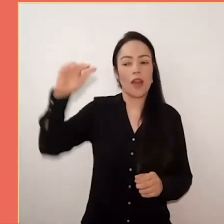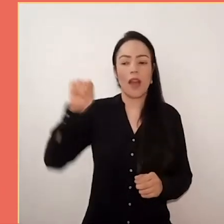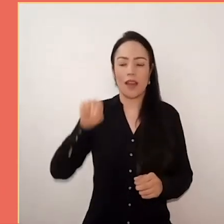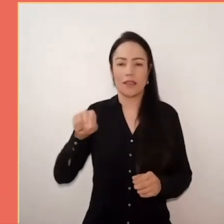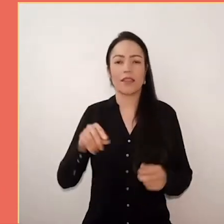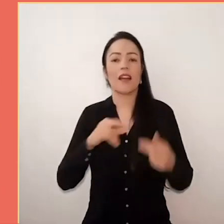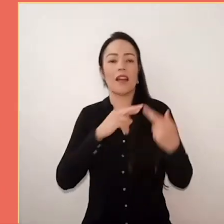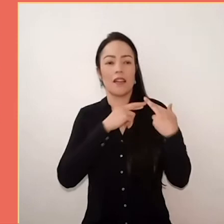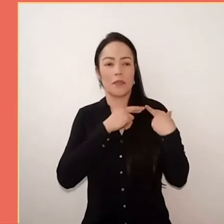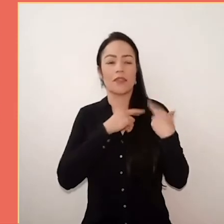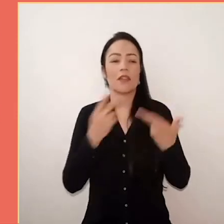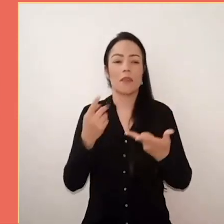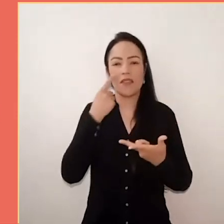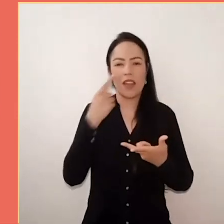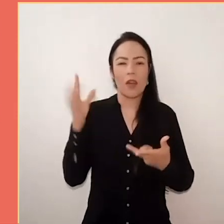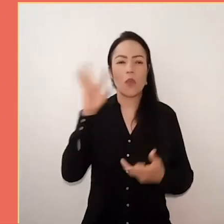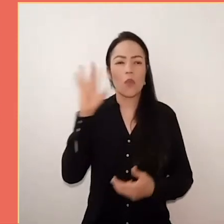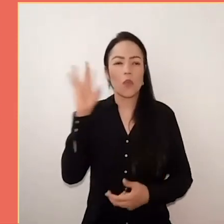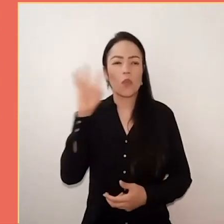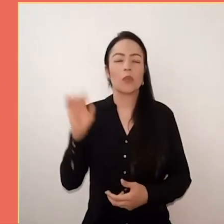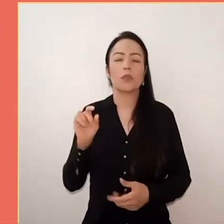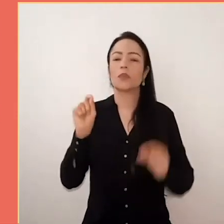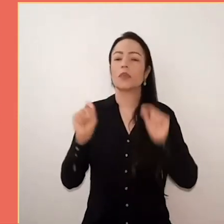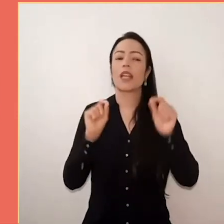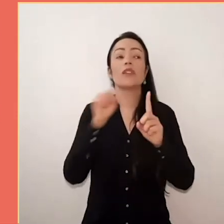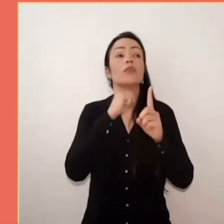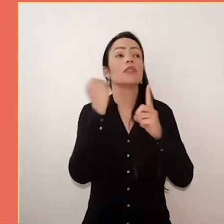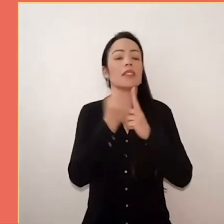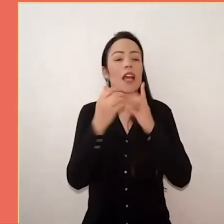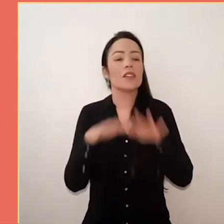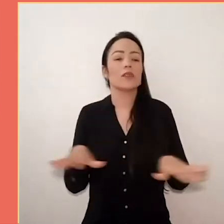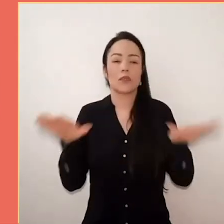que se olhem, que reflitam sobre essa sociedade e esse mundo